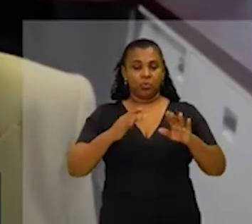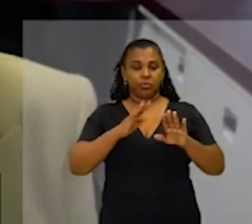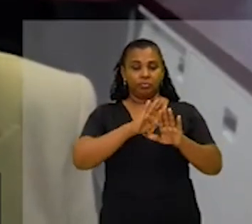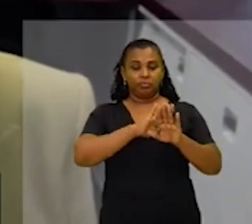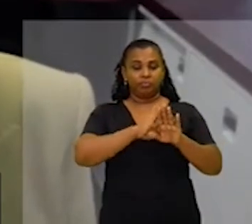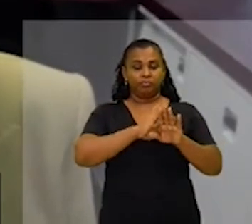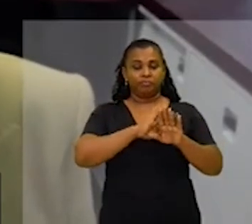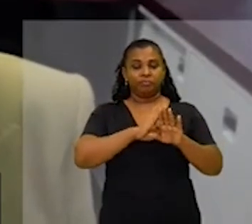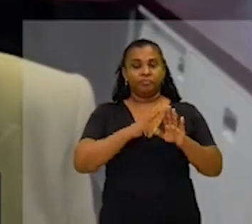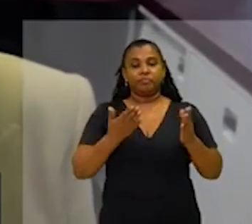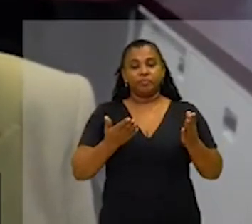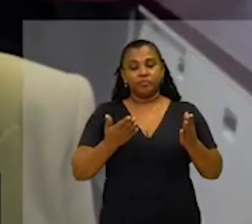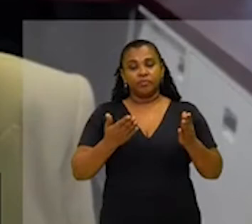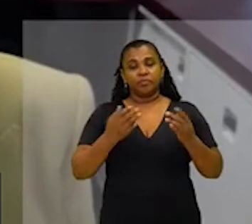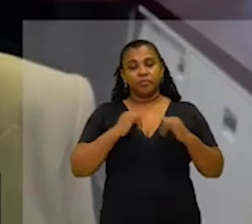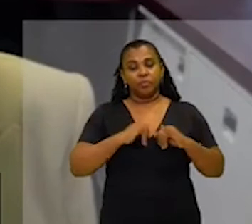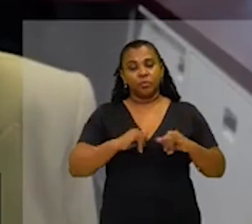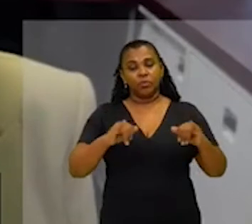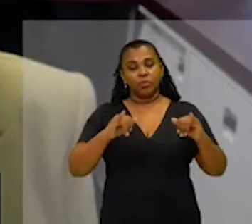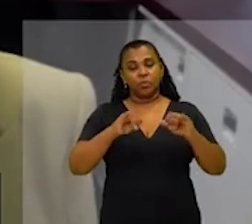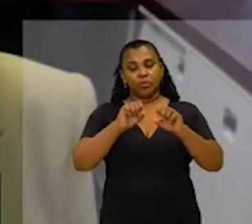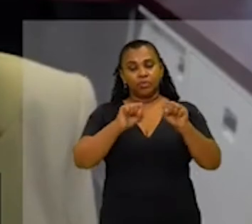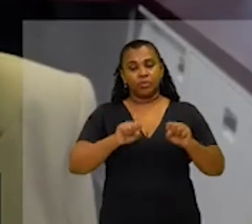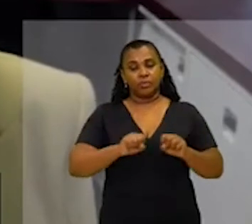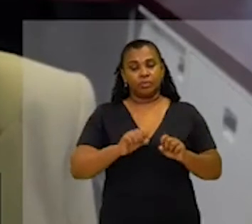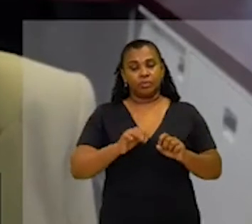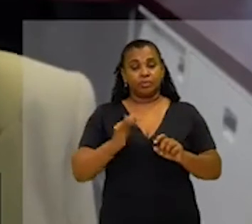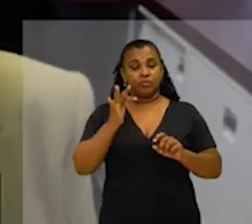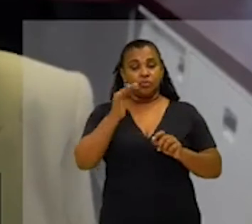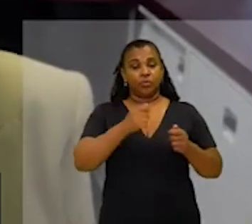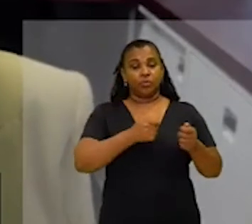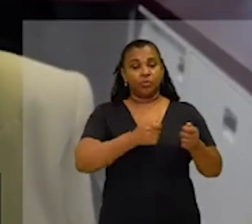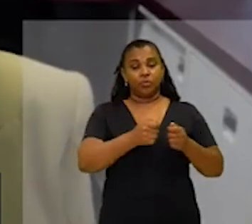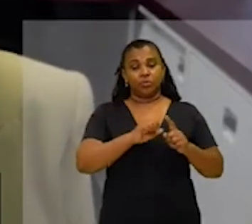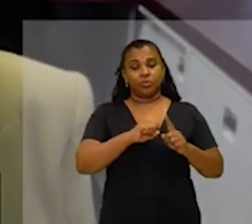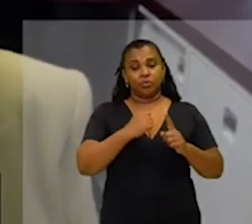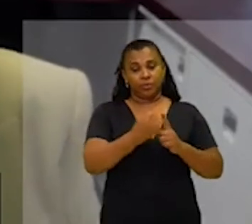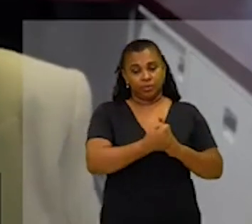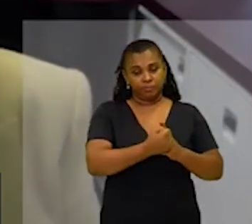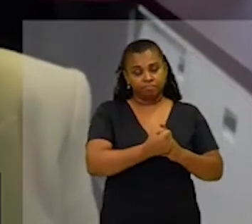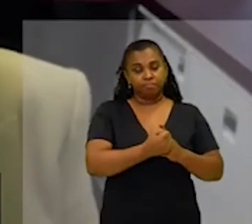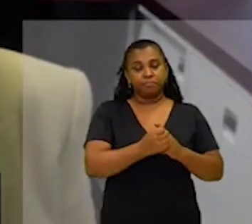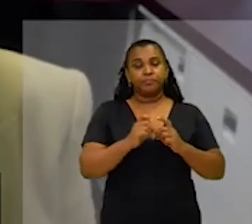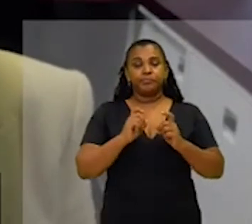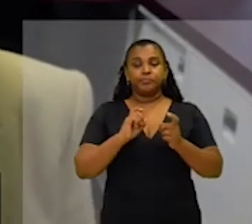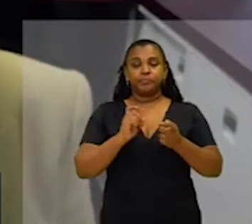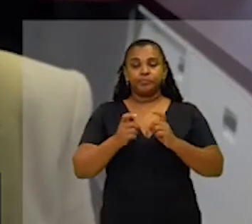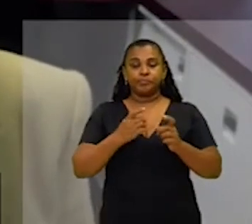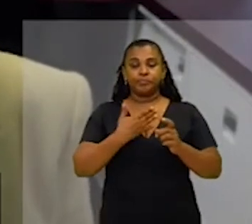sistema apresentou ao controle social de modo geral da administração pública por conta da lei